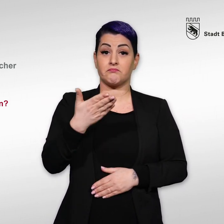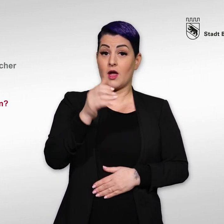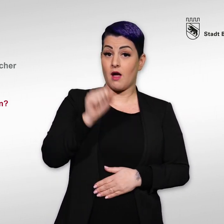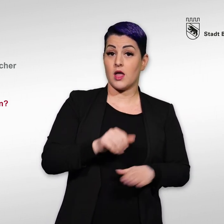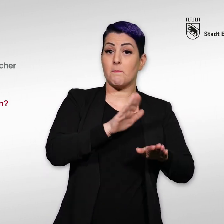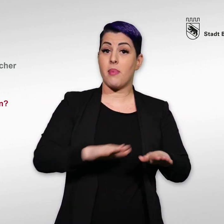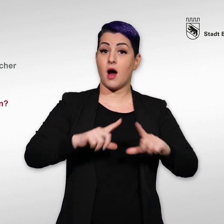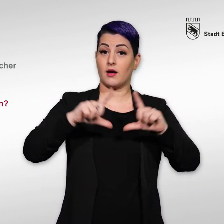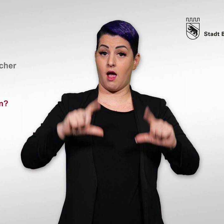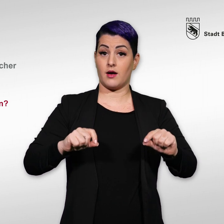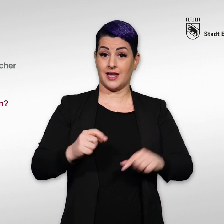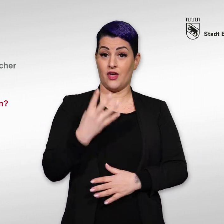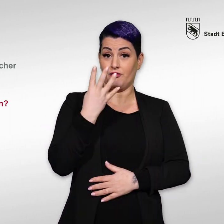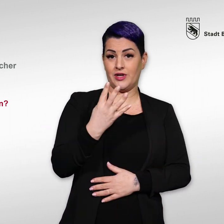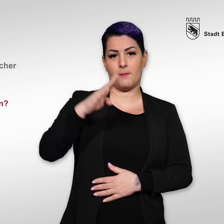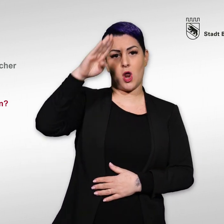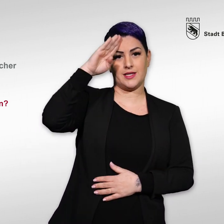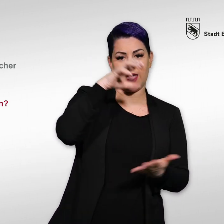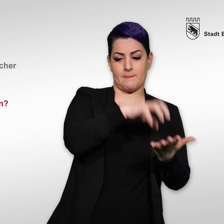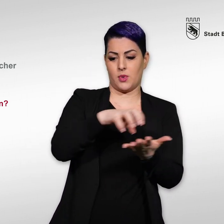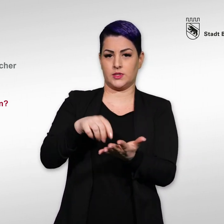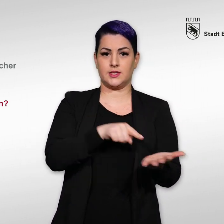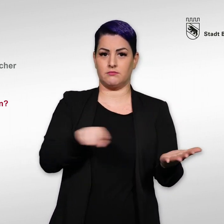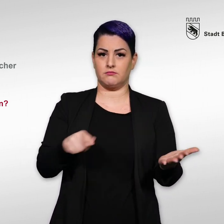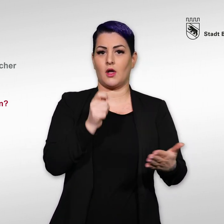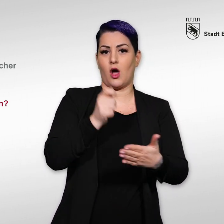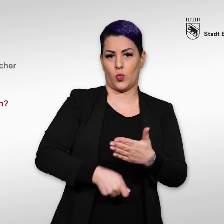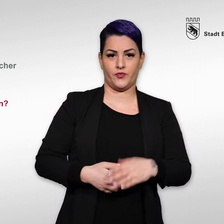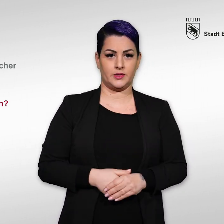Sie können die Parkkarte beim Polizeiinspektorat der Stadt Bern,